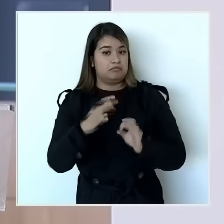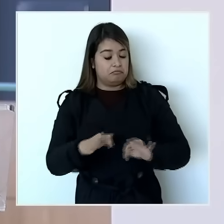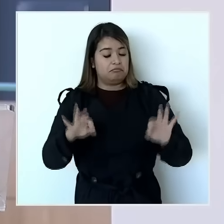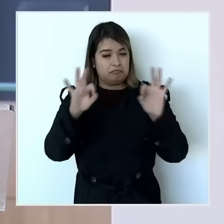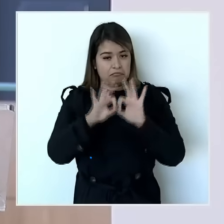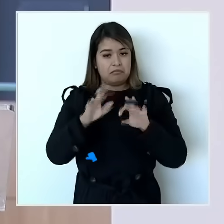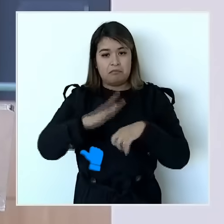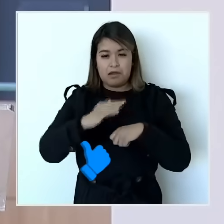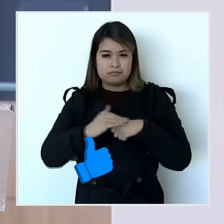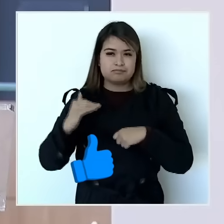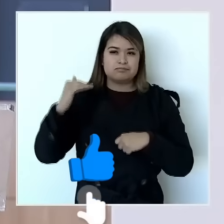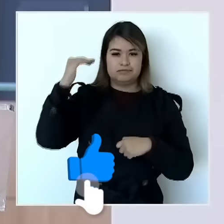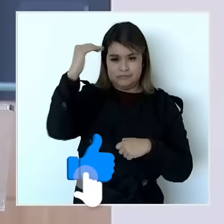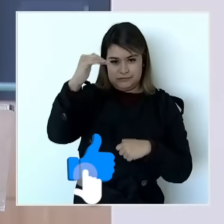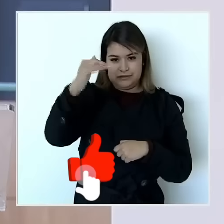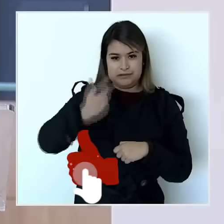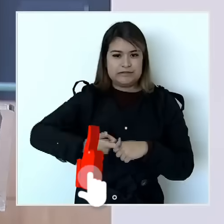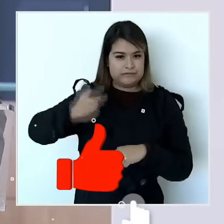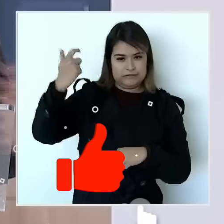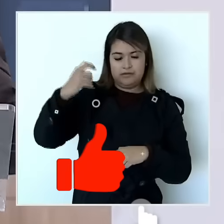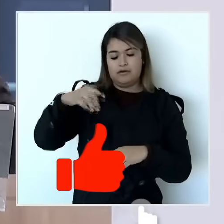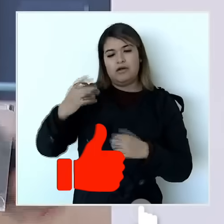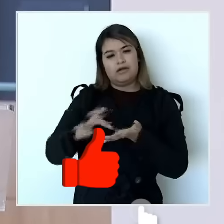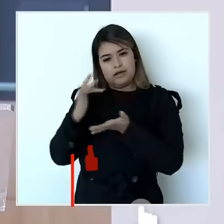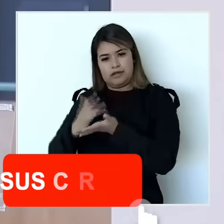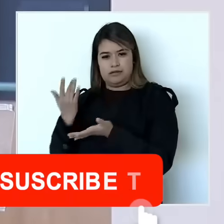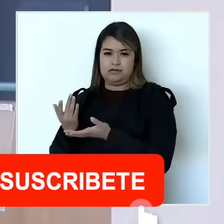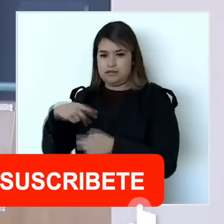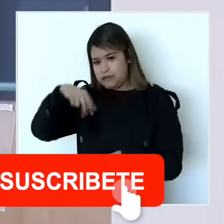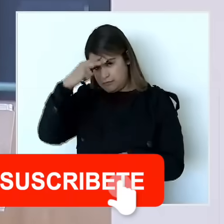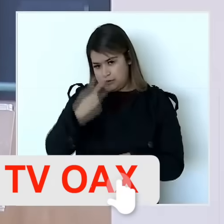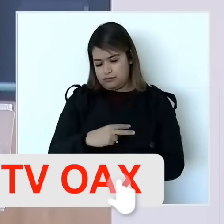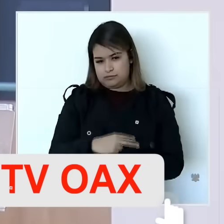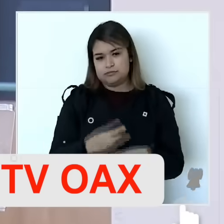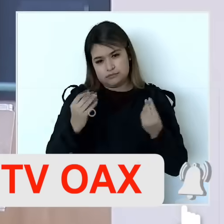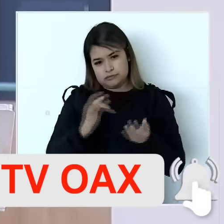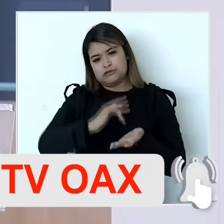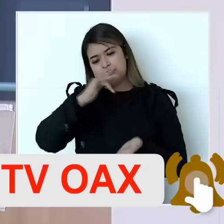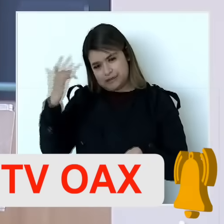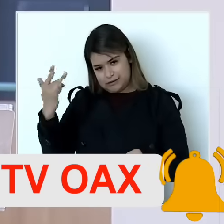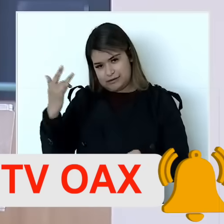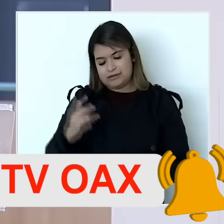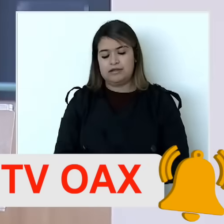actividad y a su modernización. Muchísimas gracias, presidenta, por estar nuevamente en